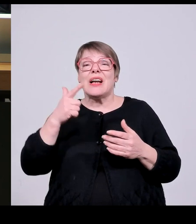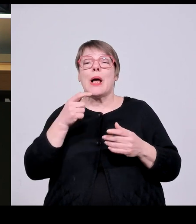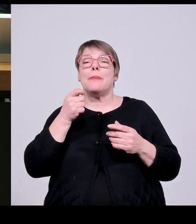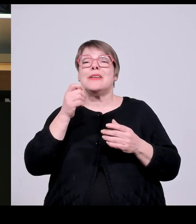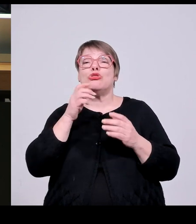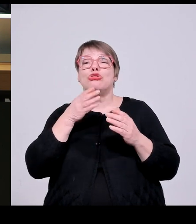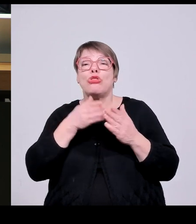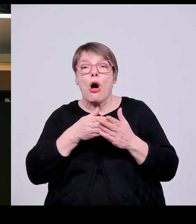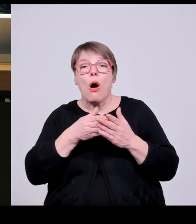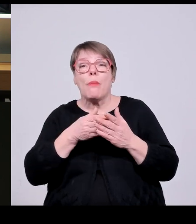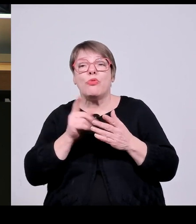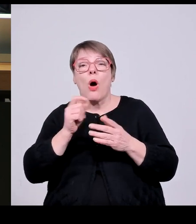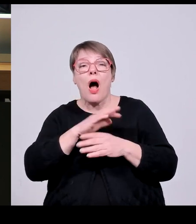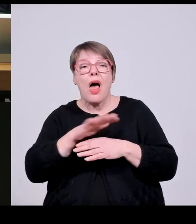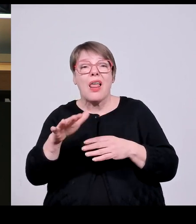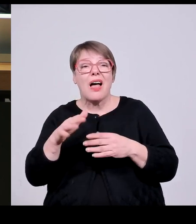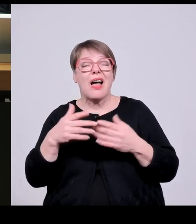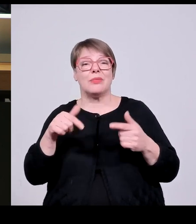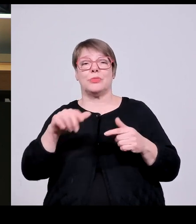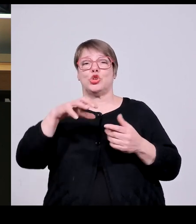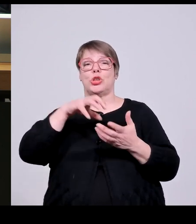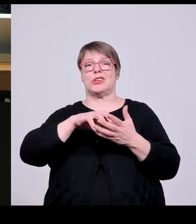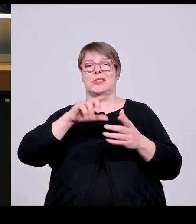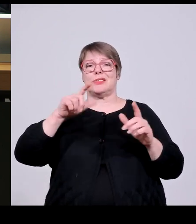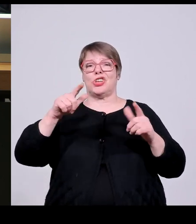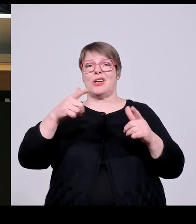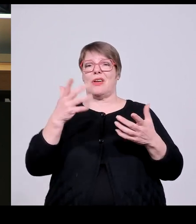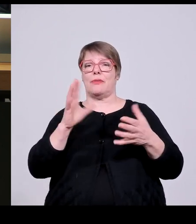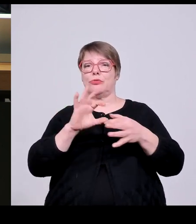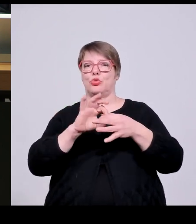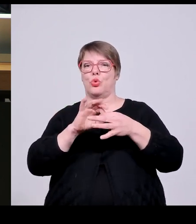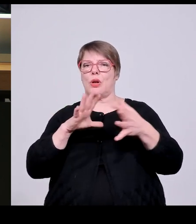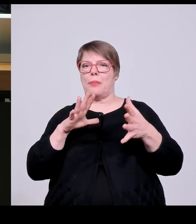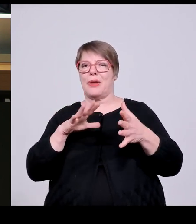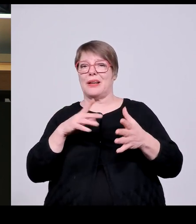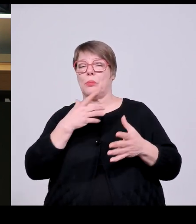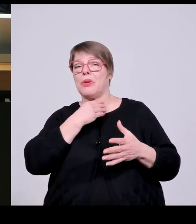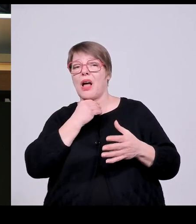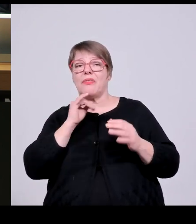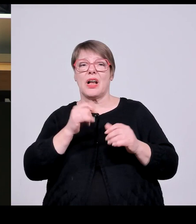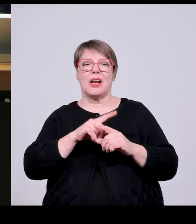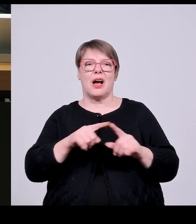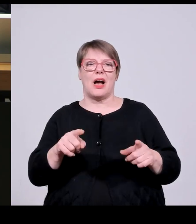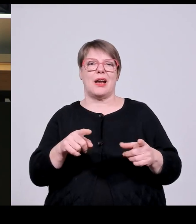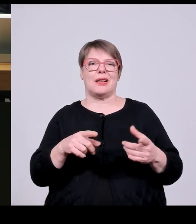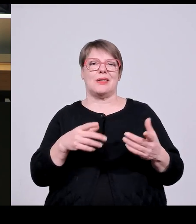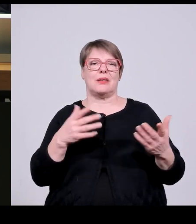Neubau in dieser Stadt wollen, wenn wir auch weiterhin preiswerte Mieten haben wollen, dann müssen die städtischen Gesellschaften weiter in eine